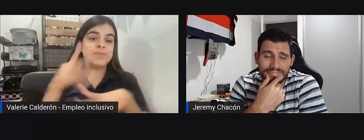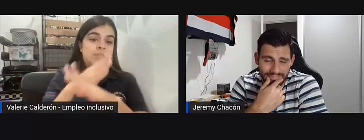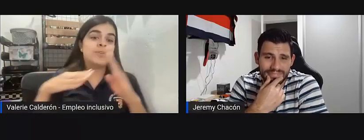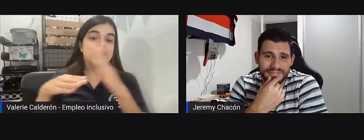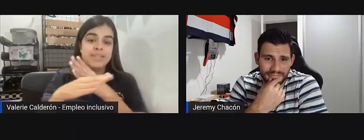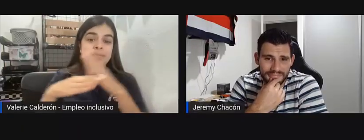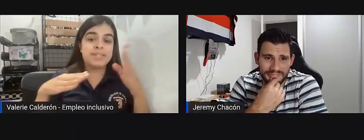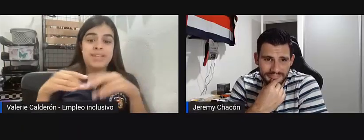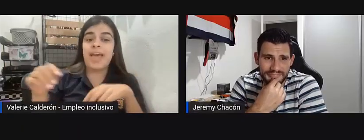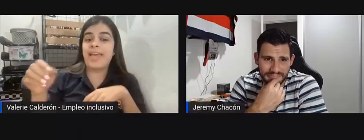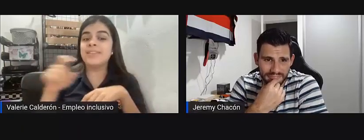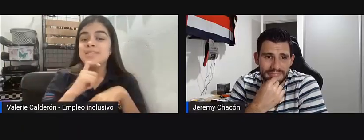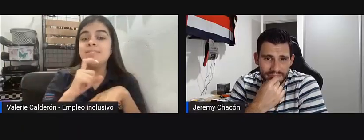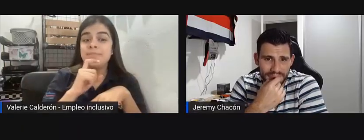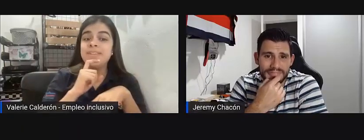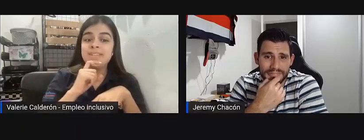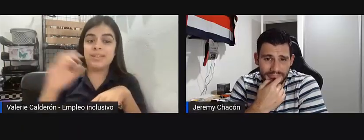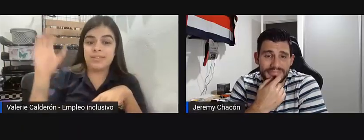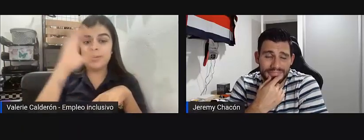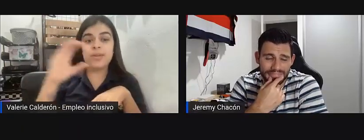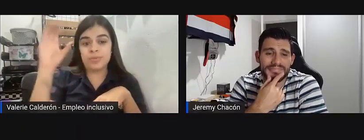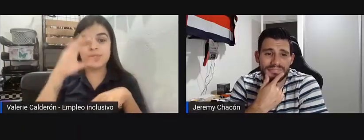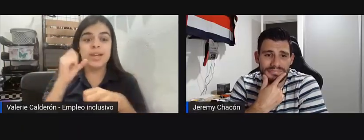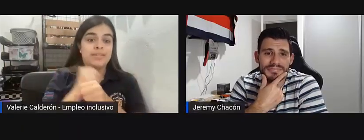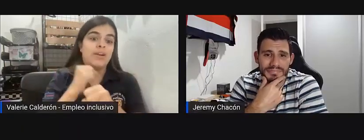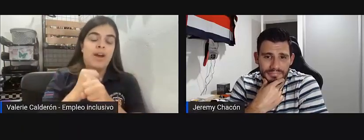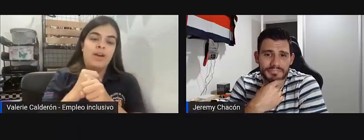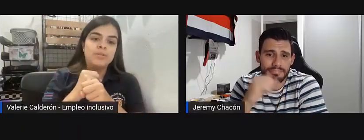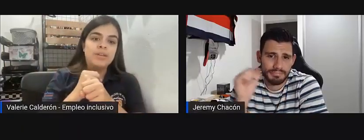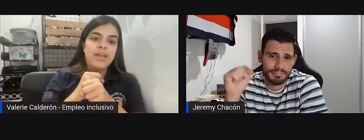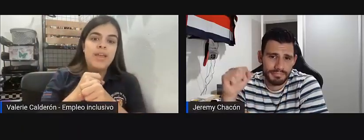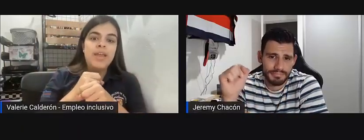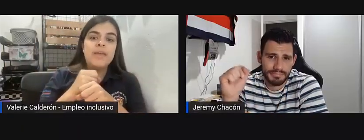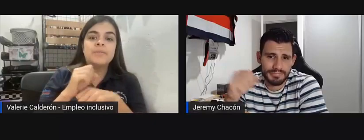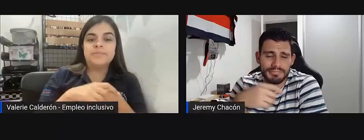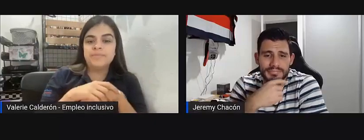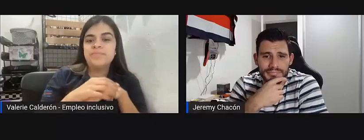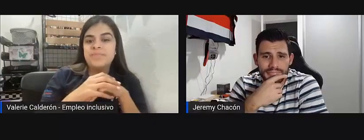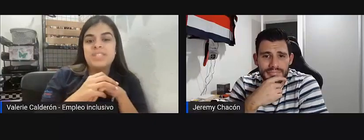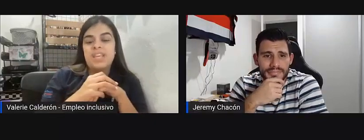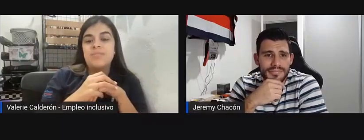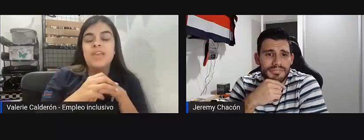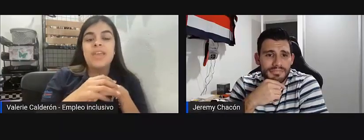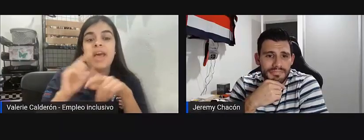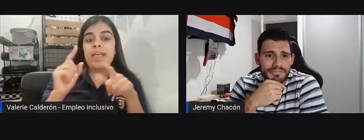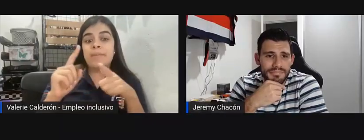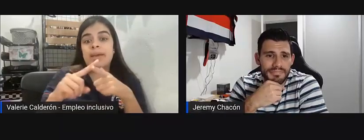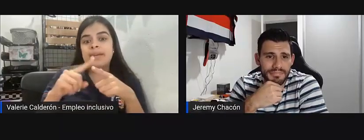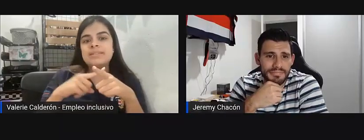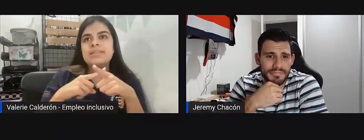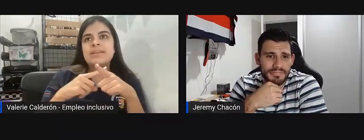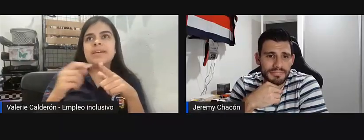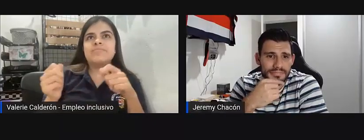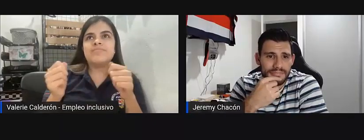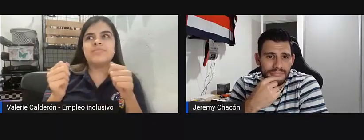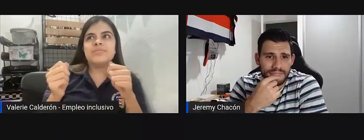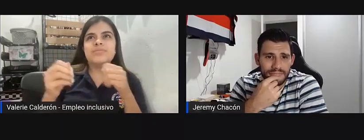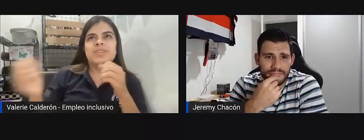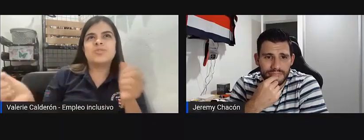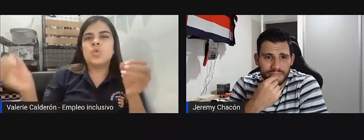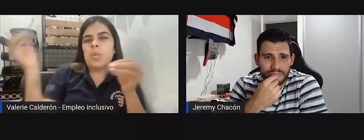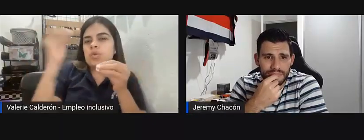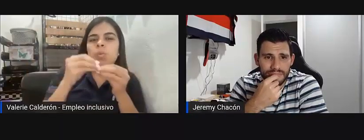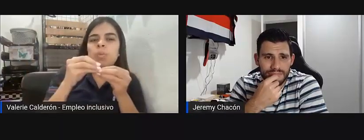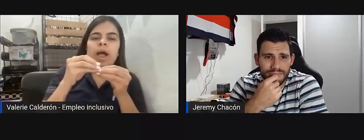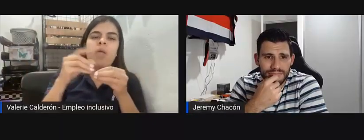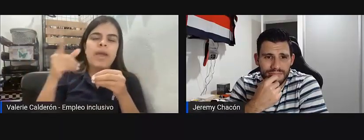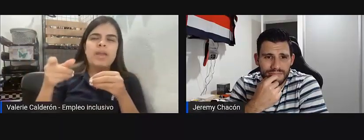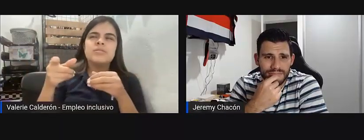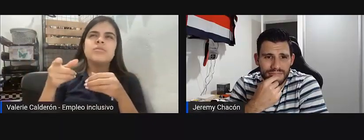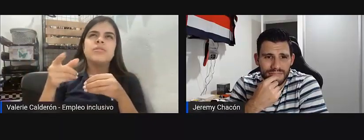personas con discapacidad es difícil buscar trabajo sí Y además su como sumado a eso